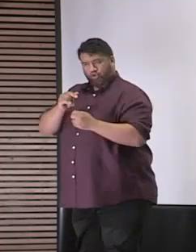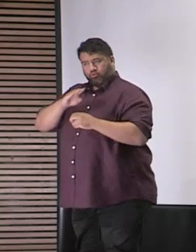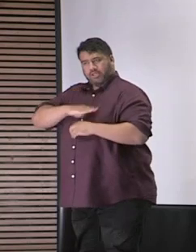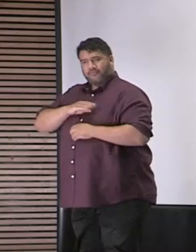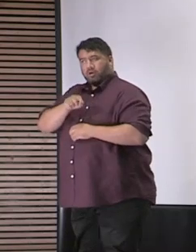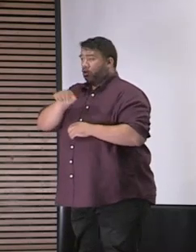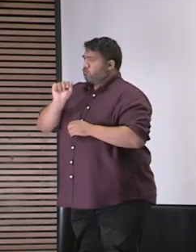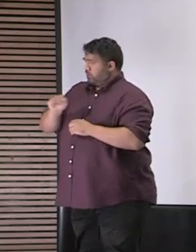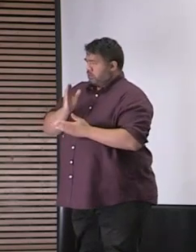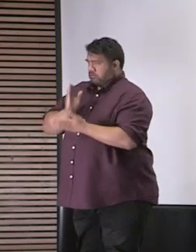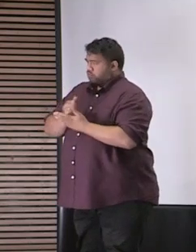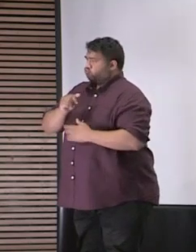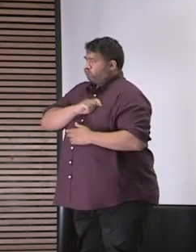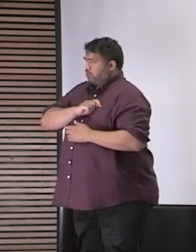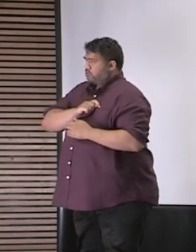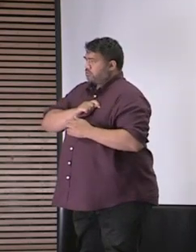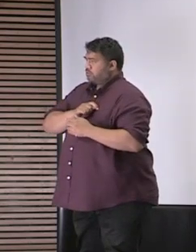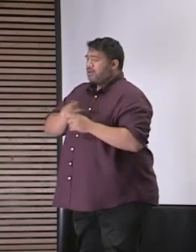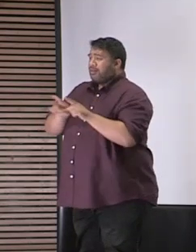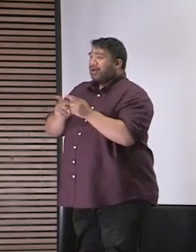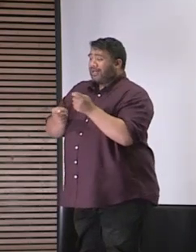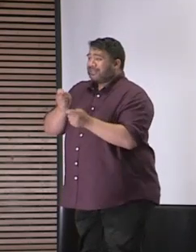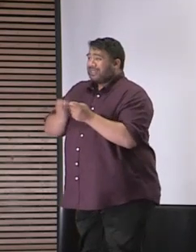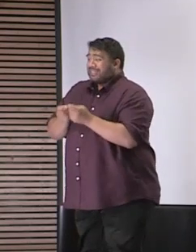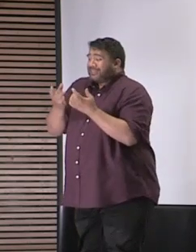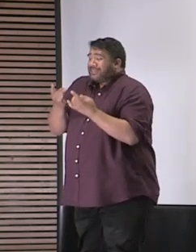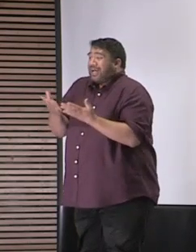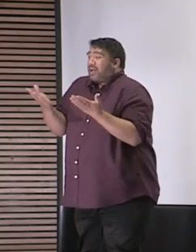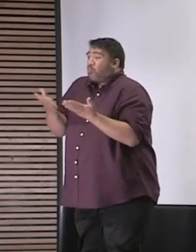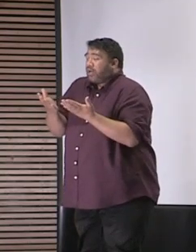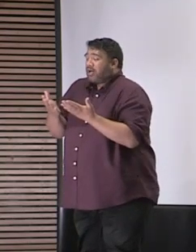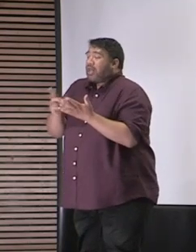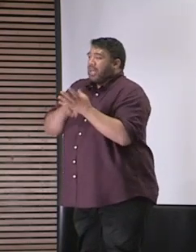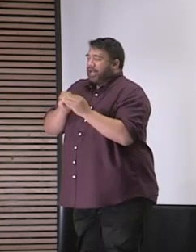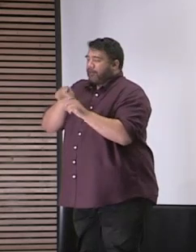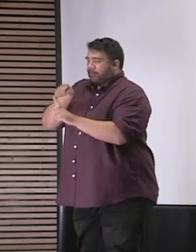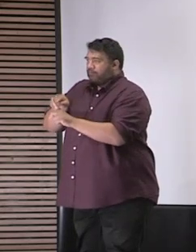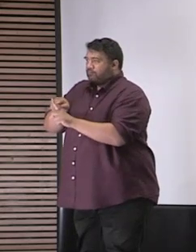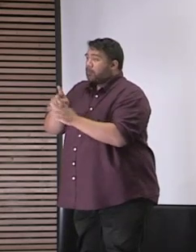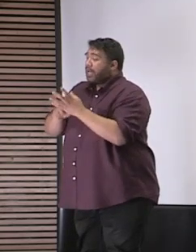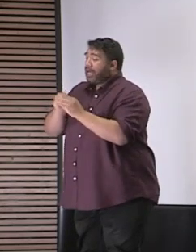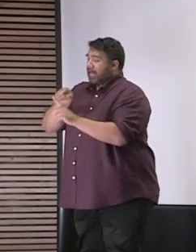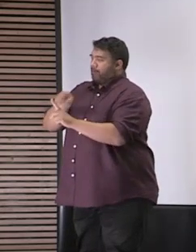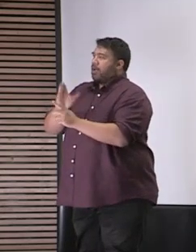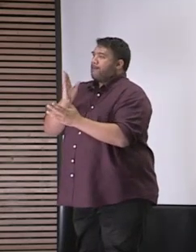¿qué tan seguro está de que nuestras pruebas son confiables? Tengo mucha